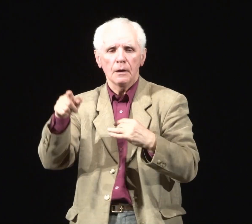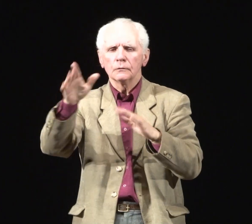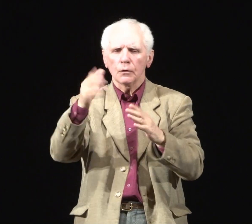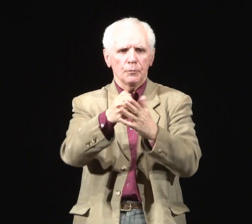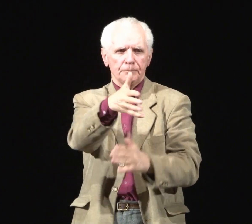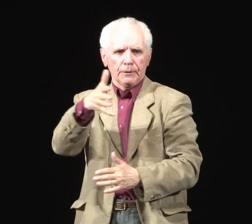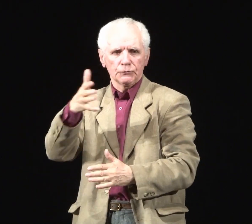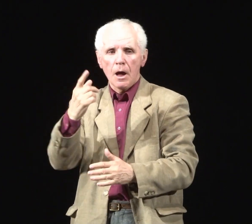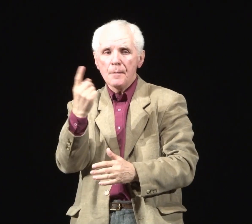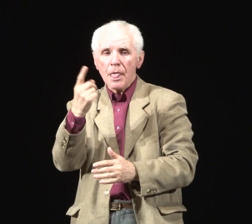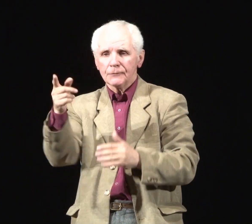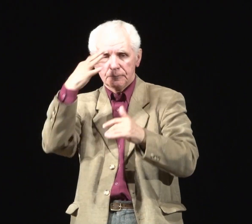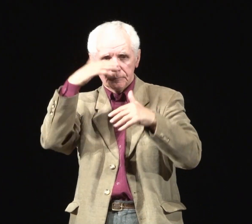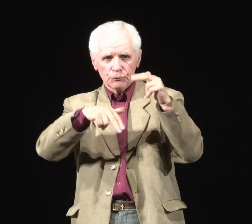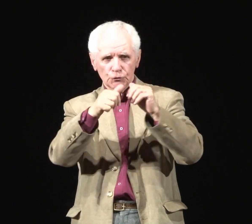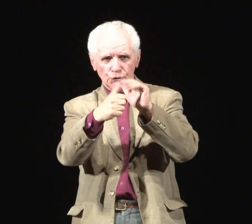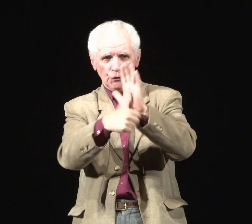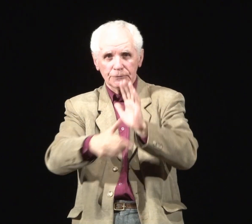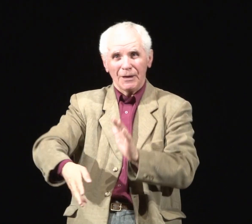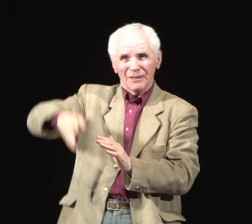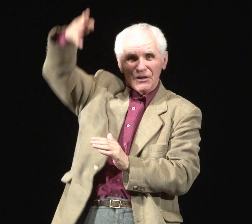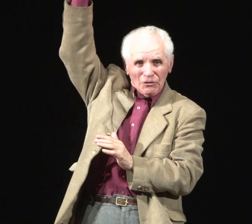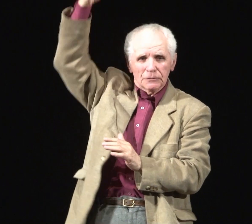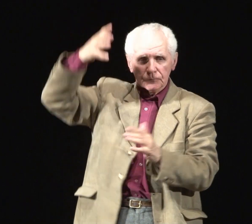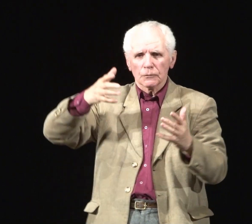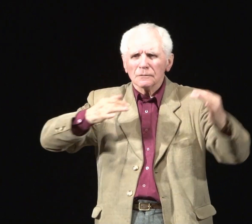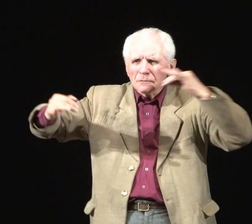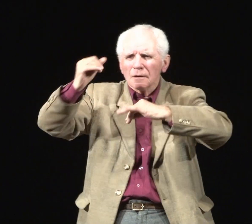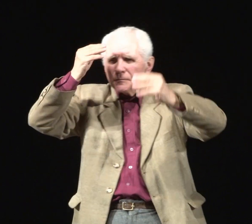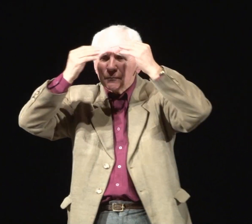так как там часто были землетрясения. И впервые хотели построить 16-этажное здание. Это и обсуждали